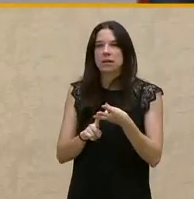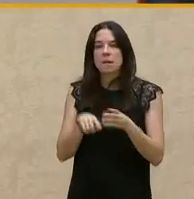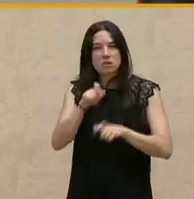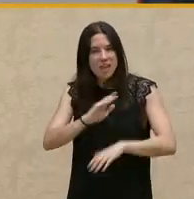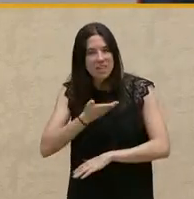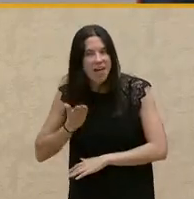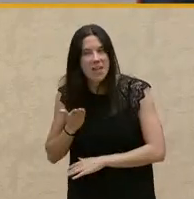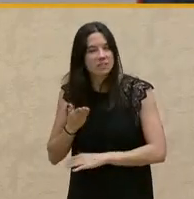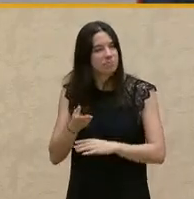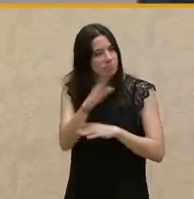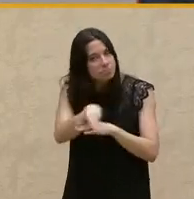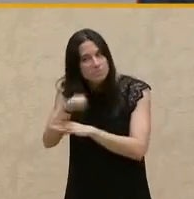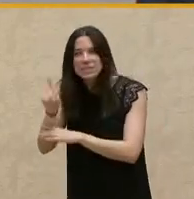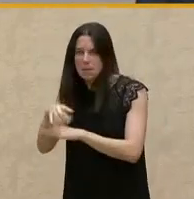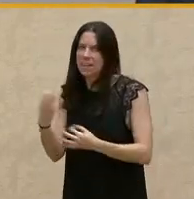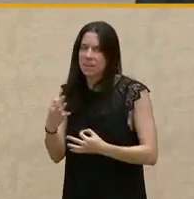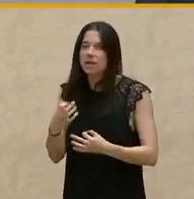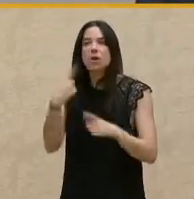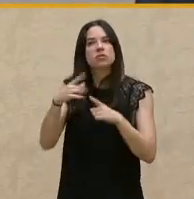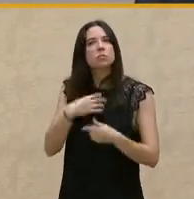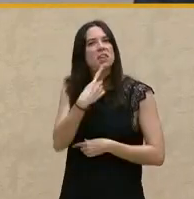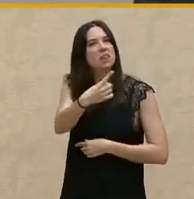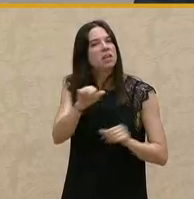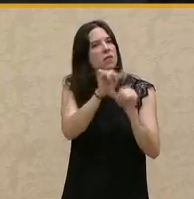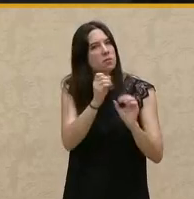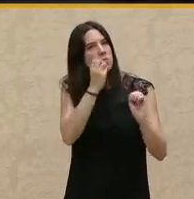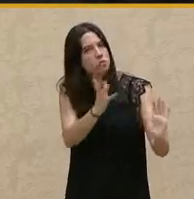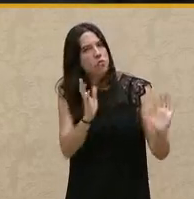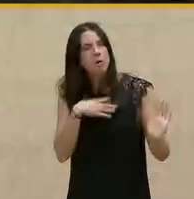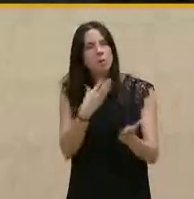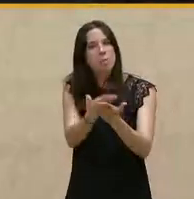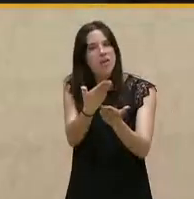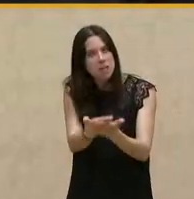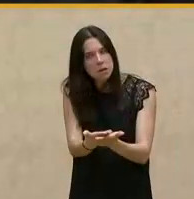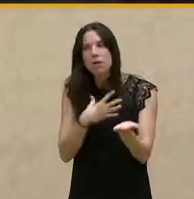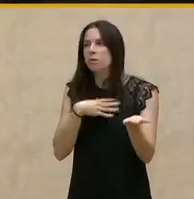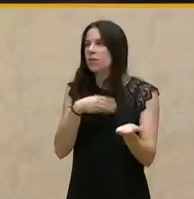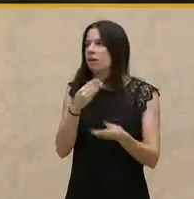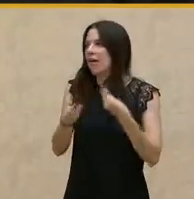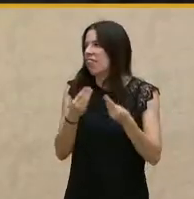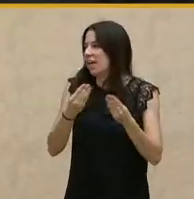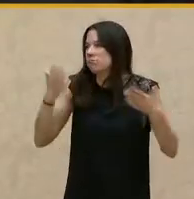Las cosas se pueden hablar y decir de buenos modos, y pedir y hacer lo que todos tenemos que